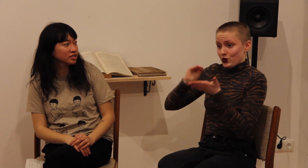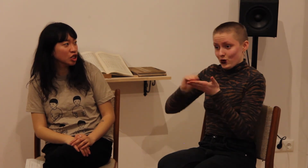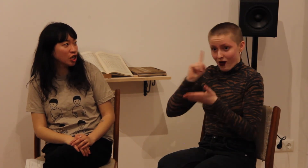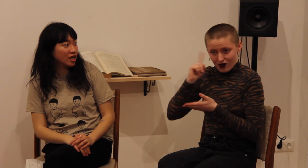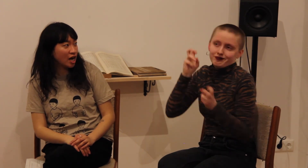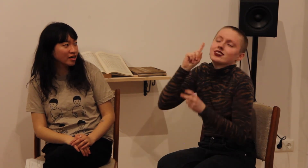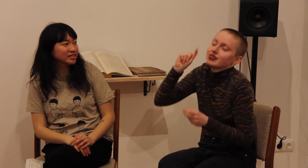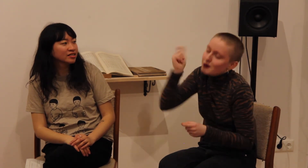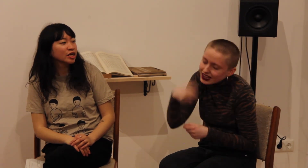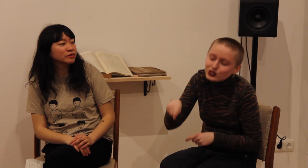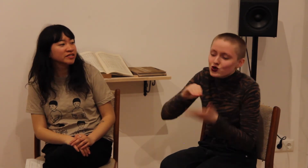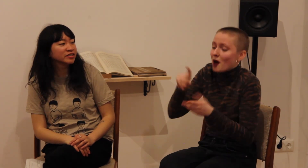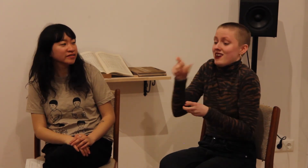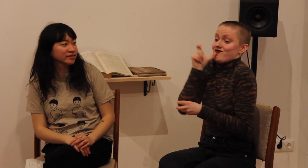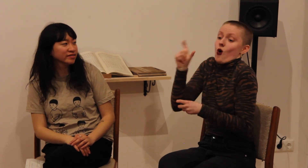Eine Info nochmal, was ich auch sehr wichtig finde.